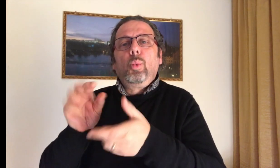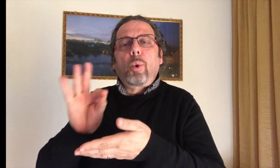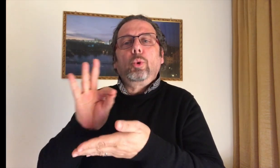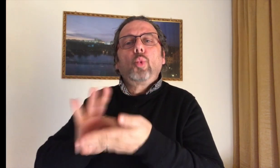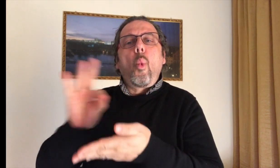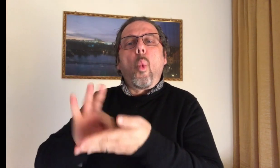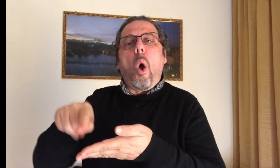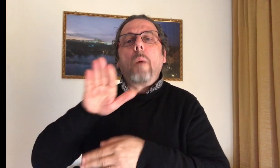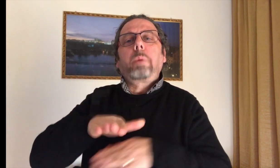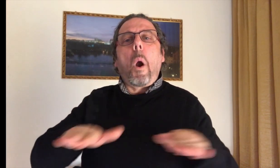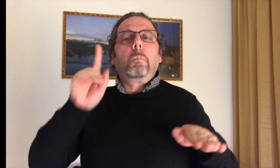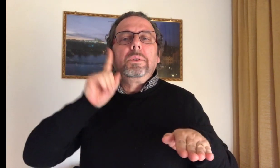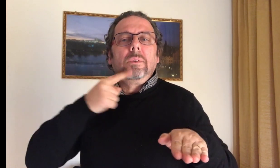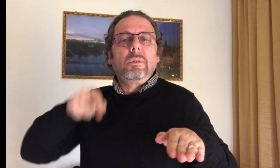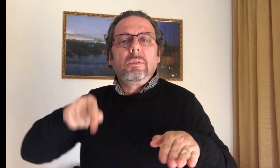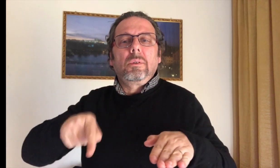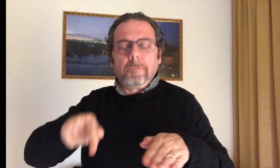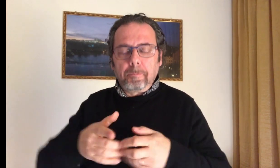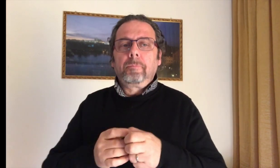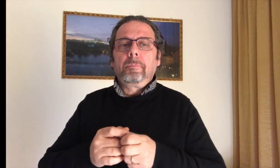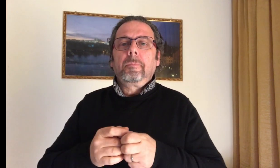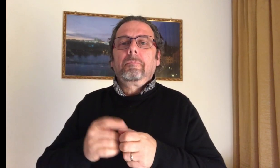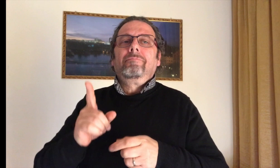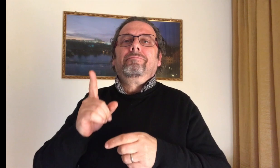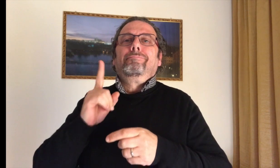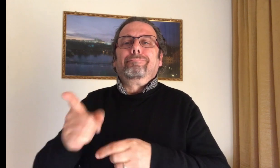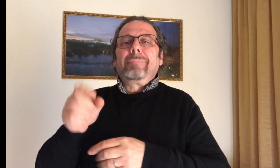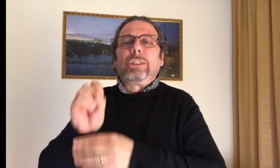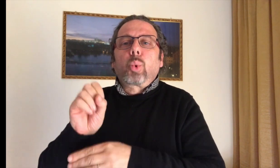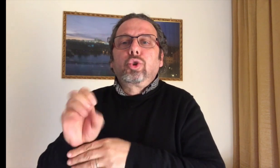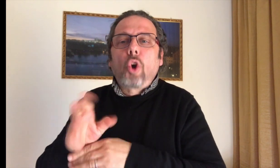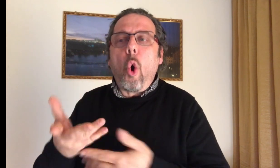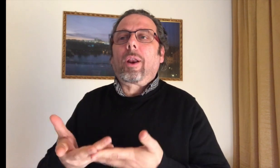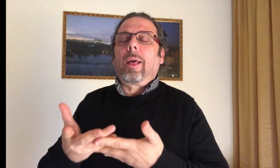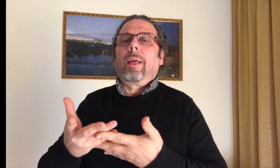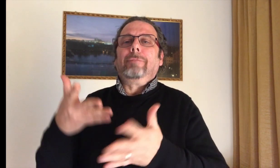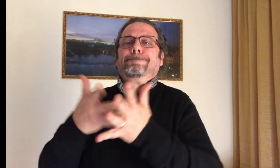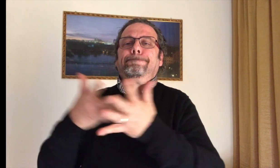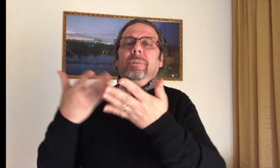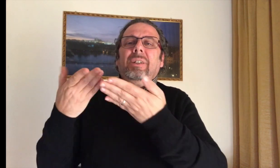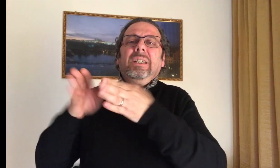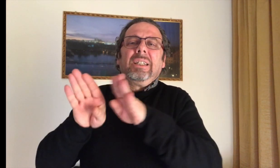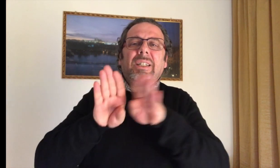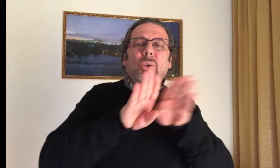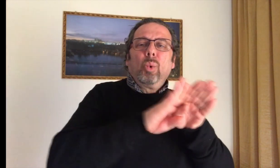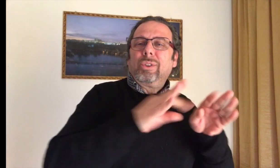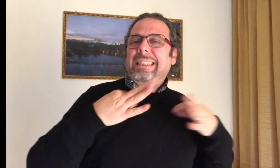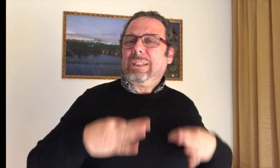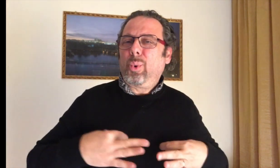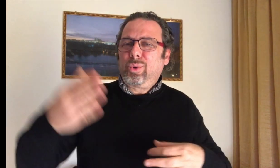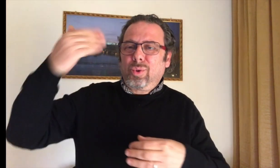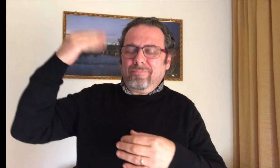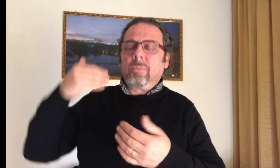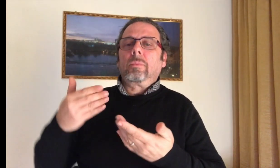affrontare tutti i problemi dei bambini sordi in merito all’istruzione nelle scuole e, poiché tanti Istituti